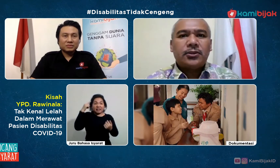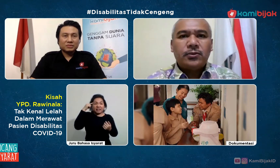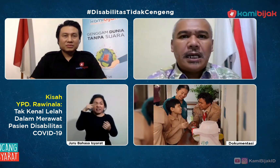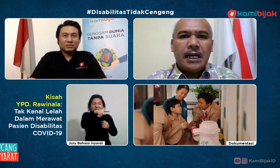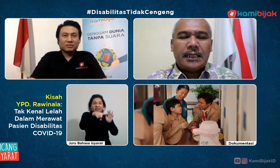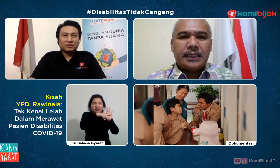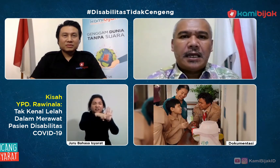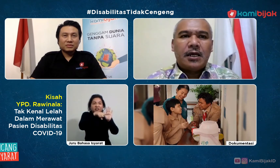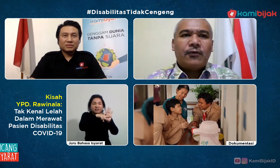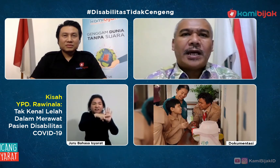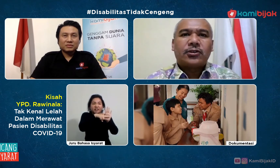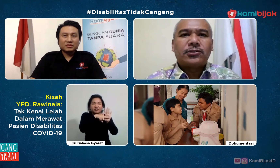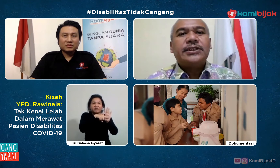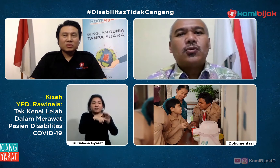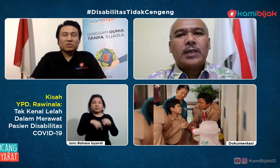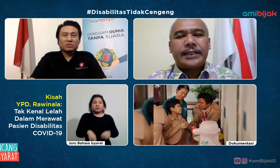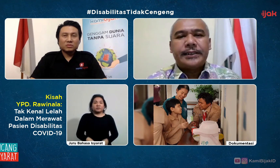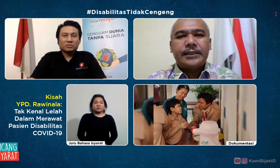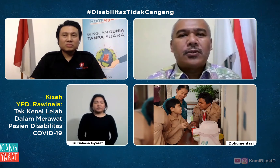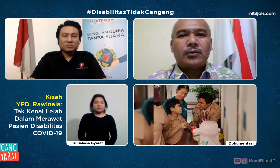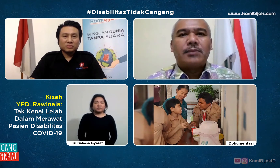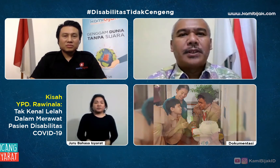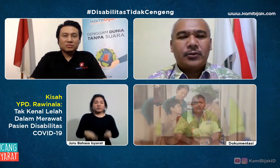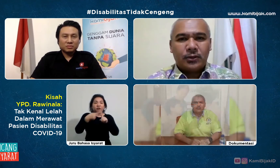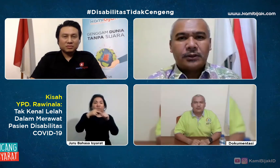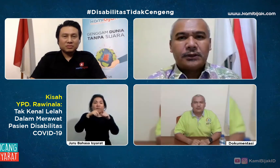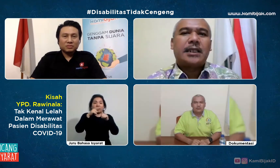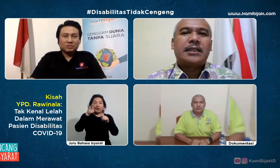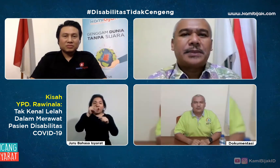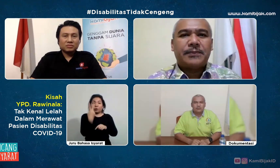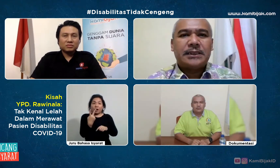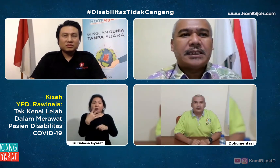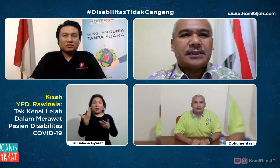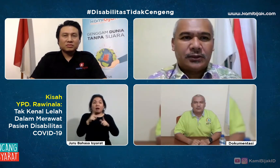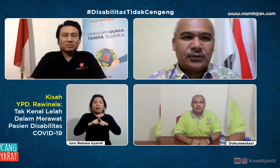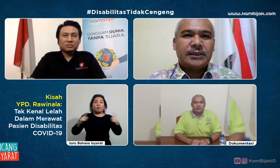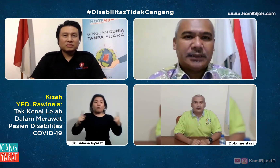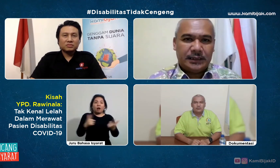yang kedua adalah faktor lingkungan yang kurang mendukung terhadap Disabilitas itu sendiri